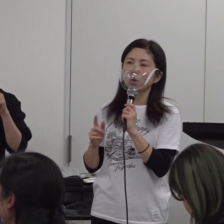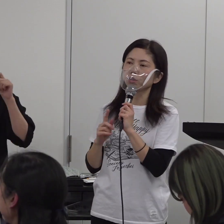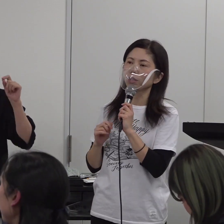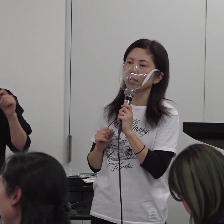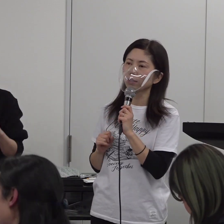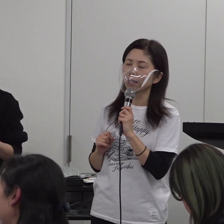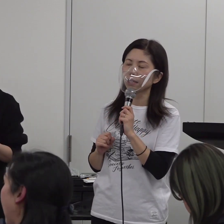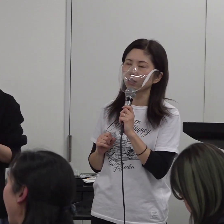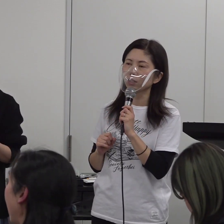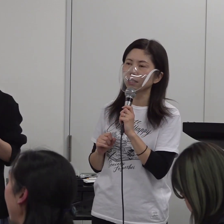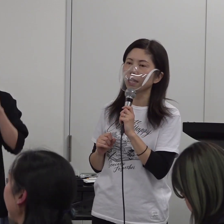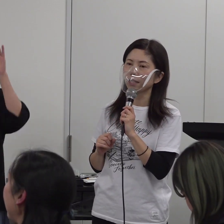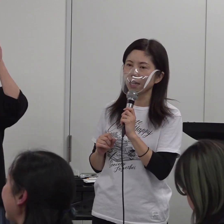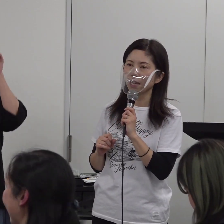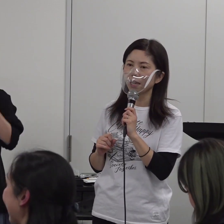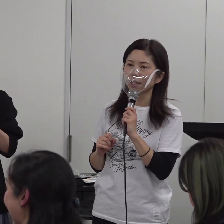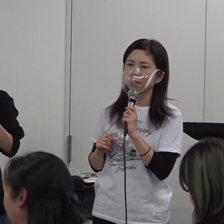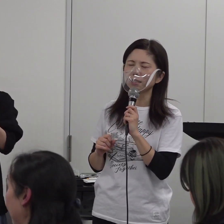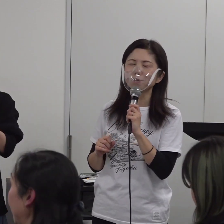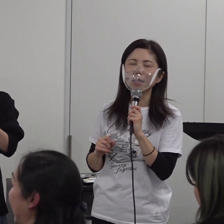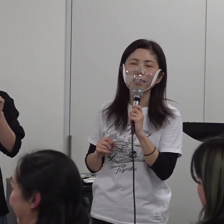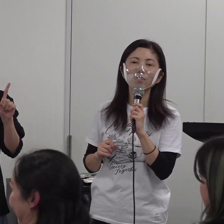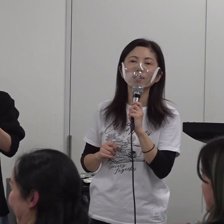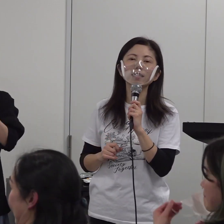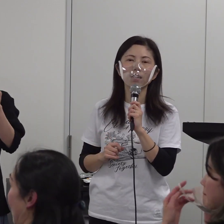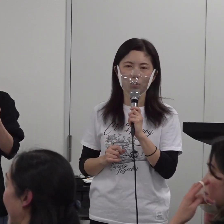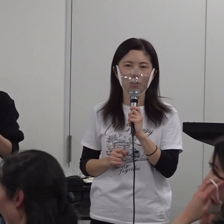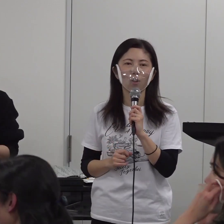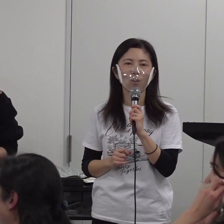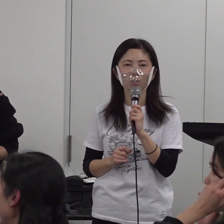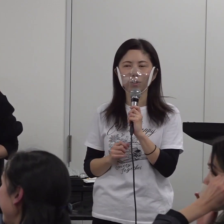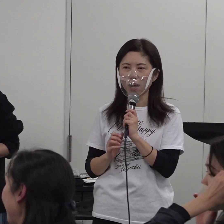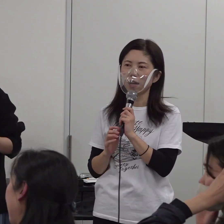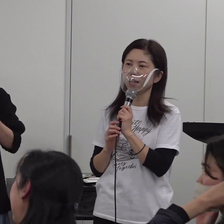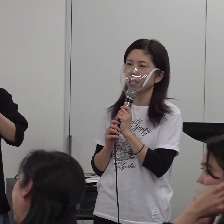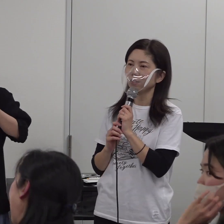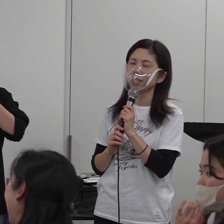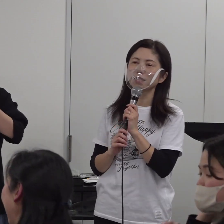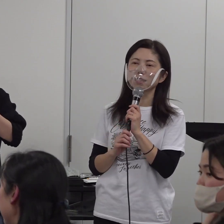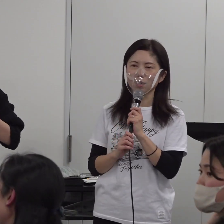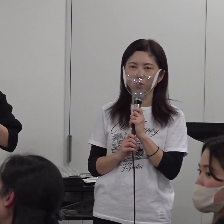補助犬と生活をしていて一番助かったこととか 嬉しかったこと